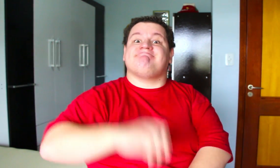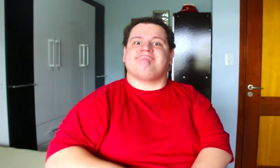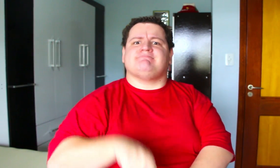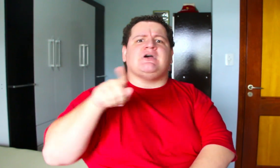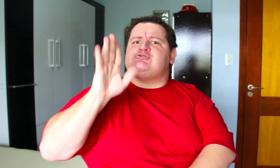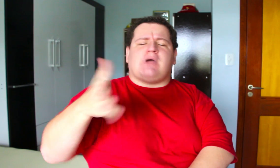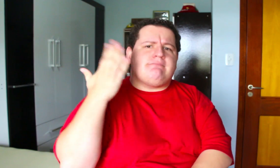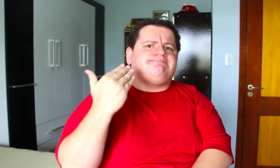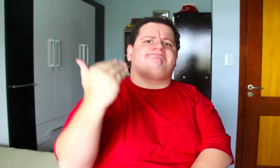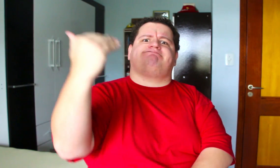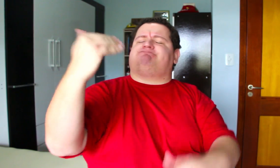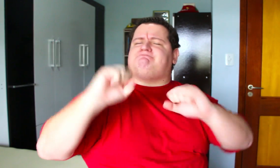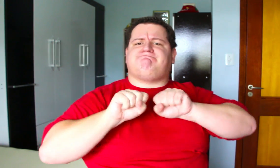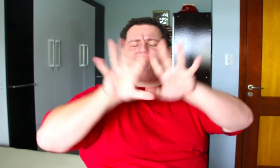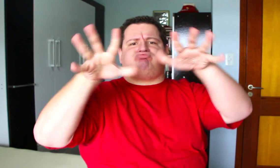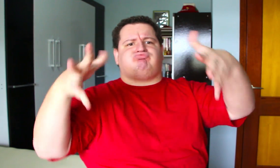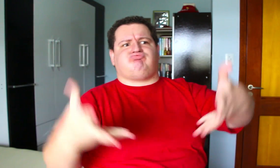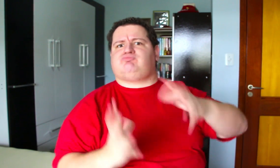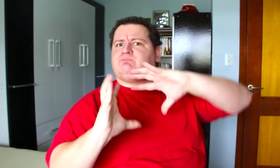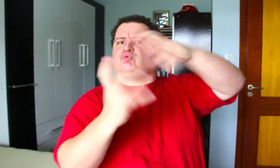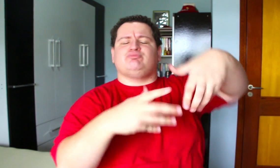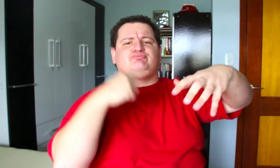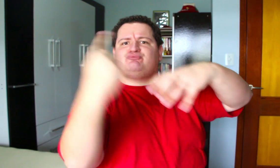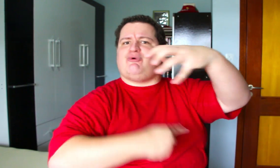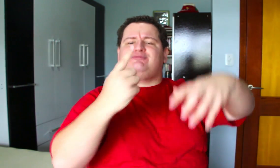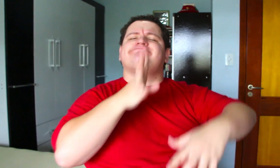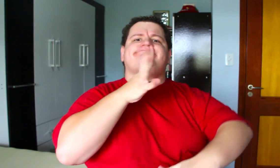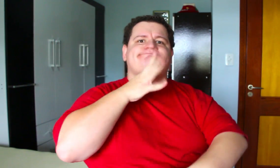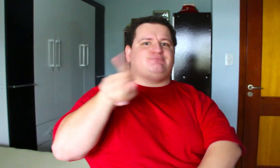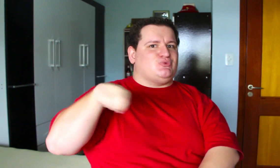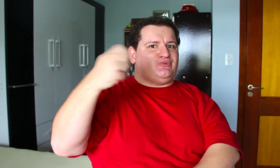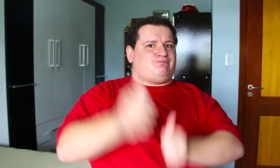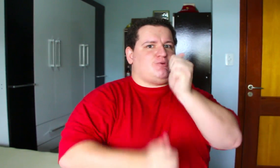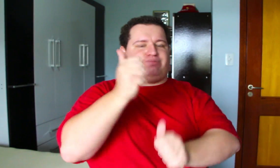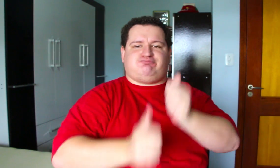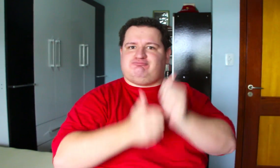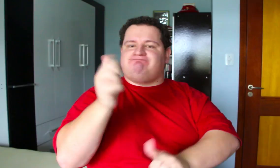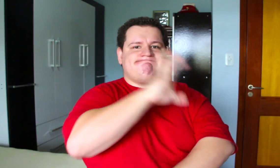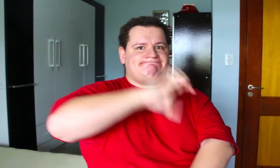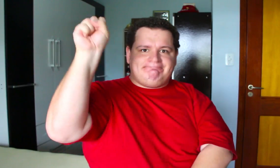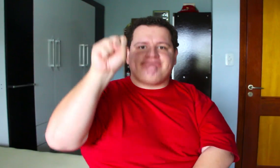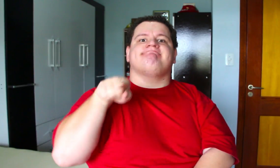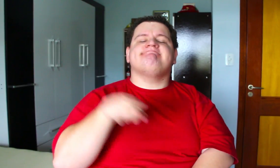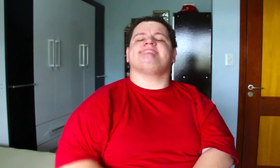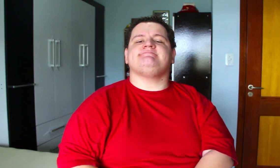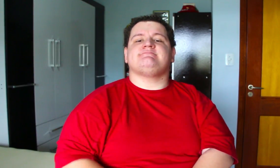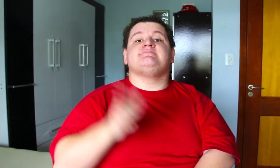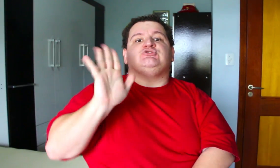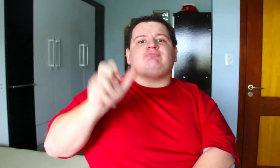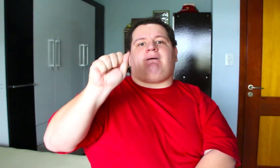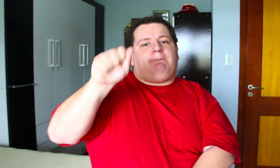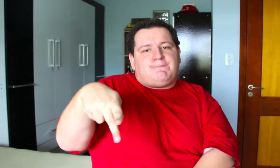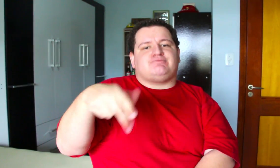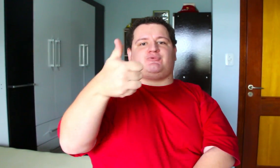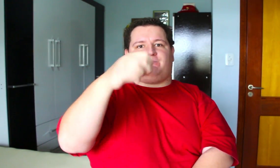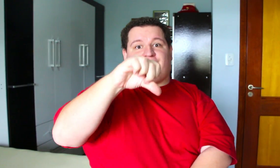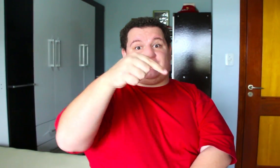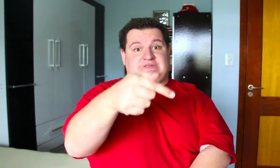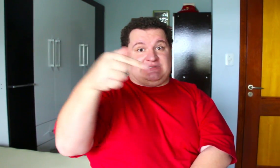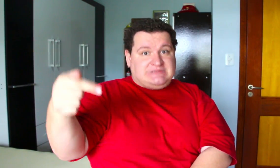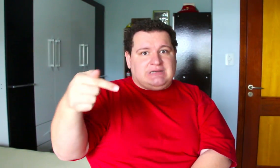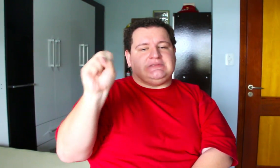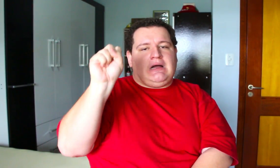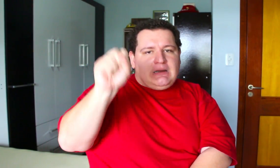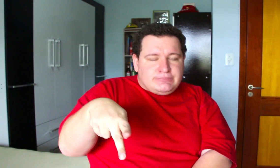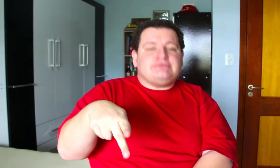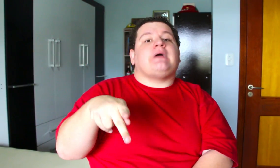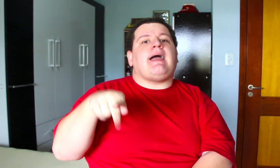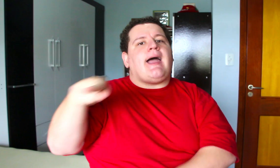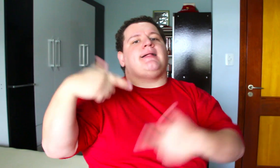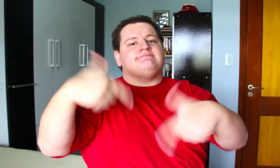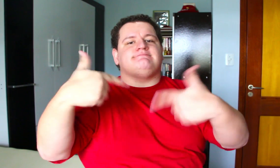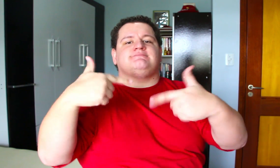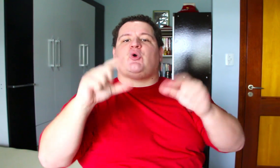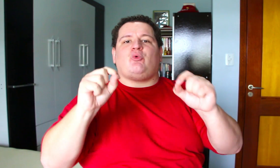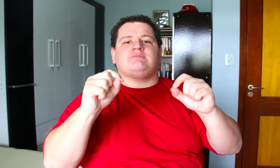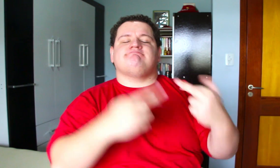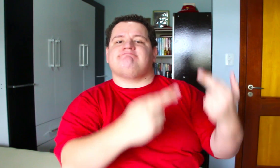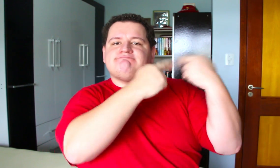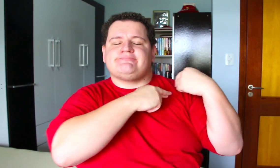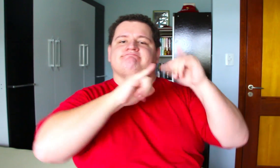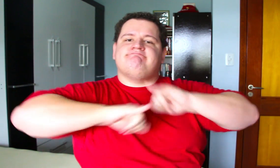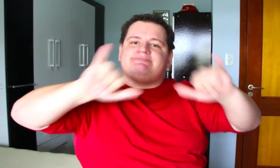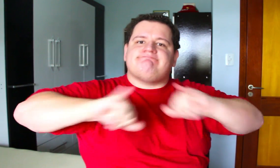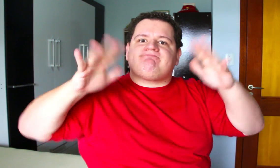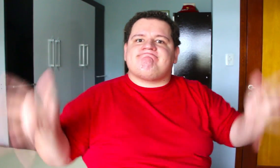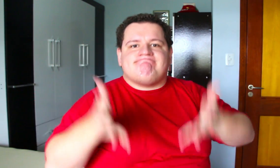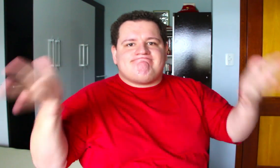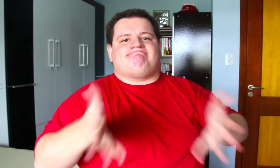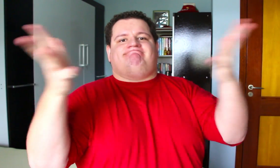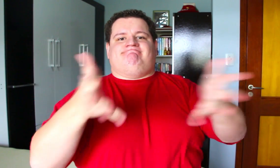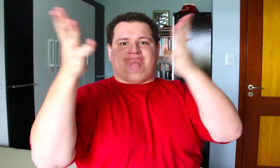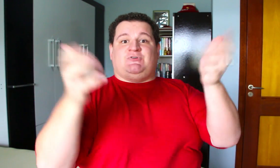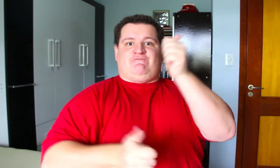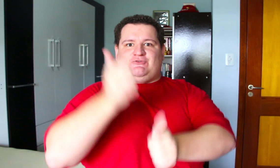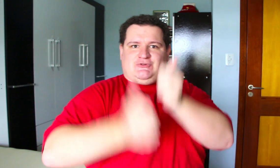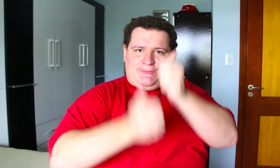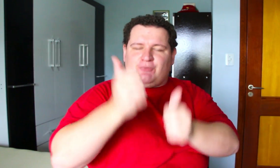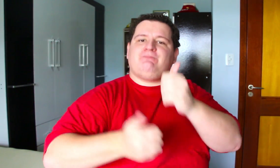Virou muito famoso mundialmente. Aposentou em 1977, se tornou embaixador mundial de futebol e